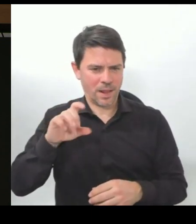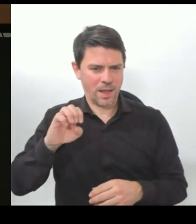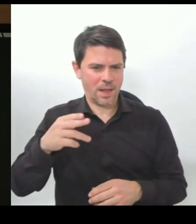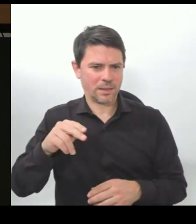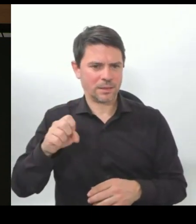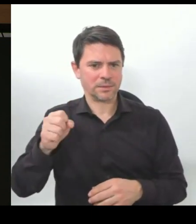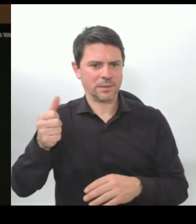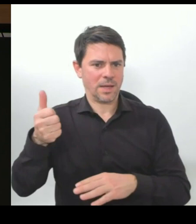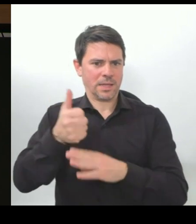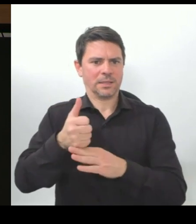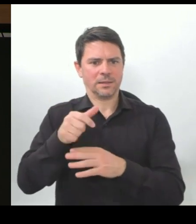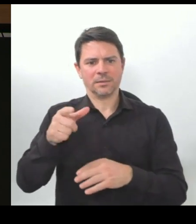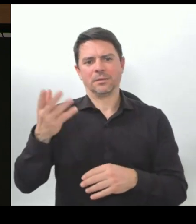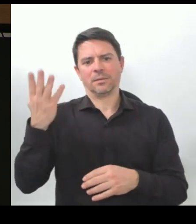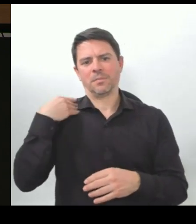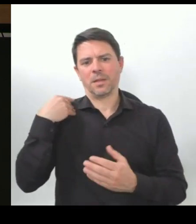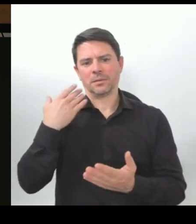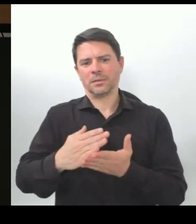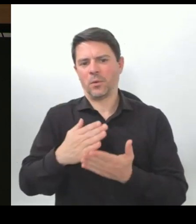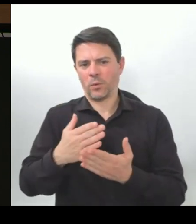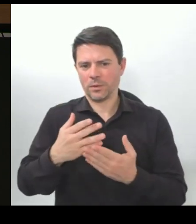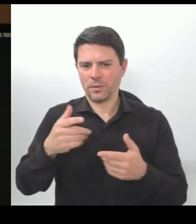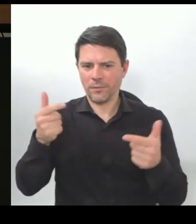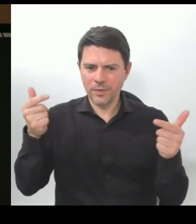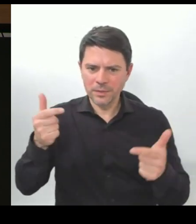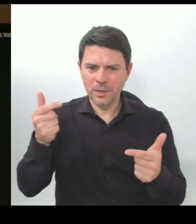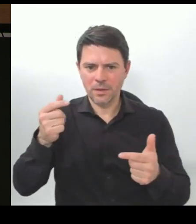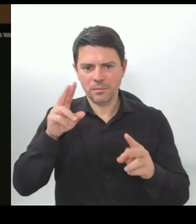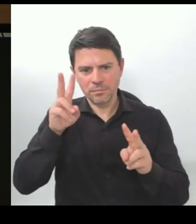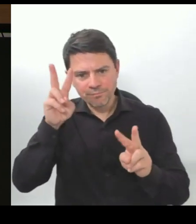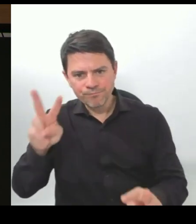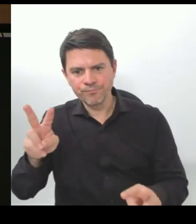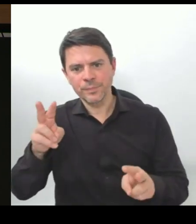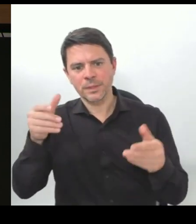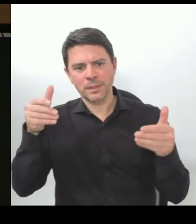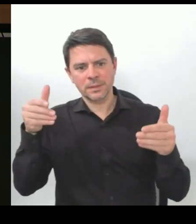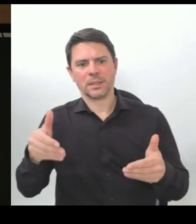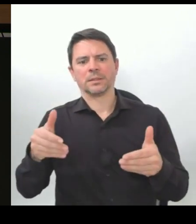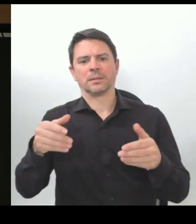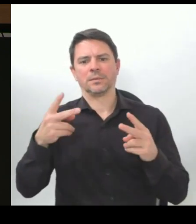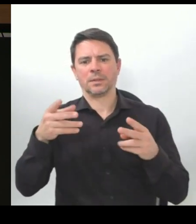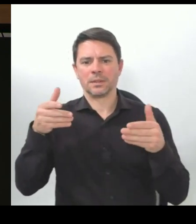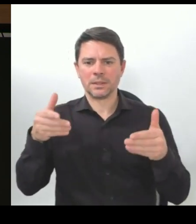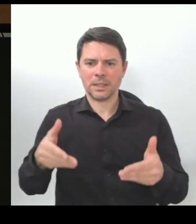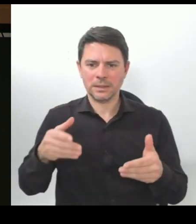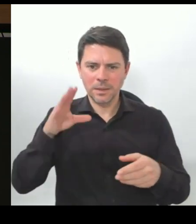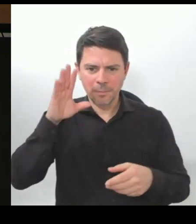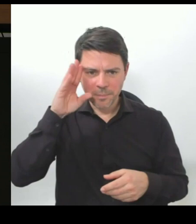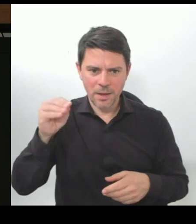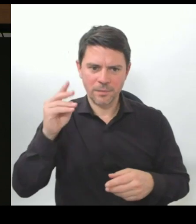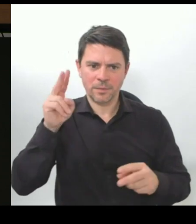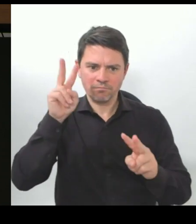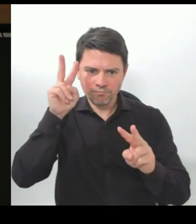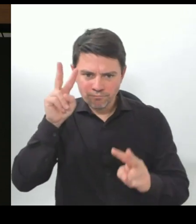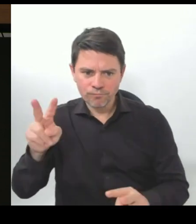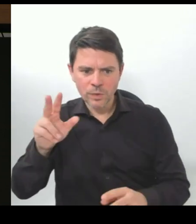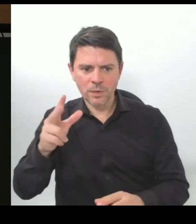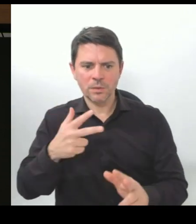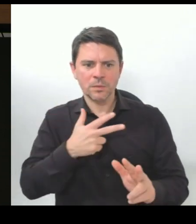eine angemessene Bezahlung, die sie aber nicht bekommen haben, zumindest nicht in den Besoldungsgruppen